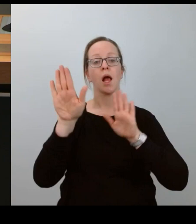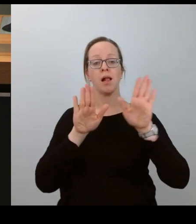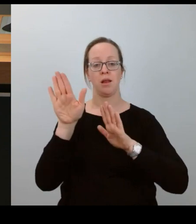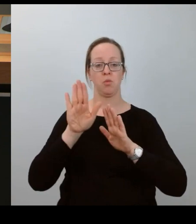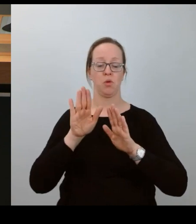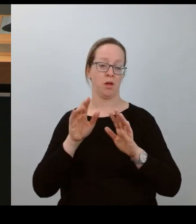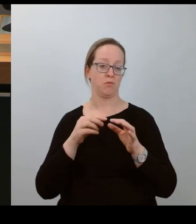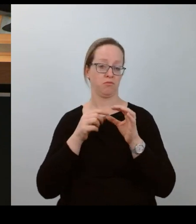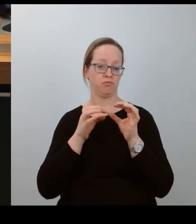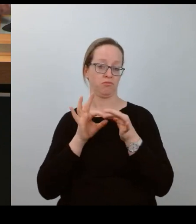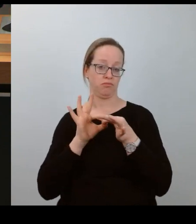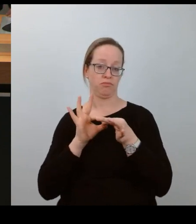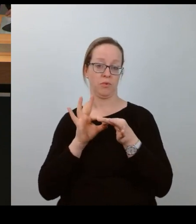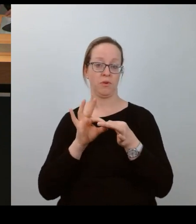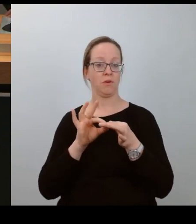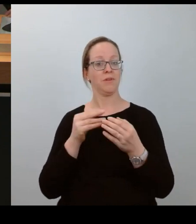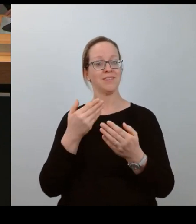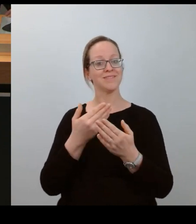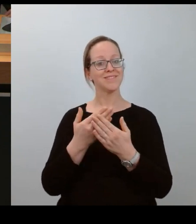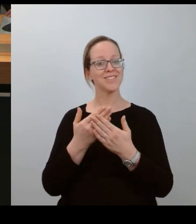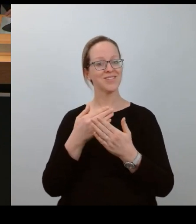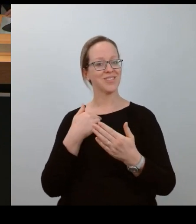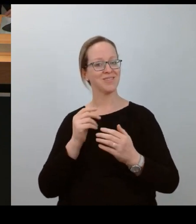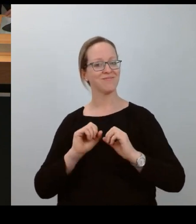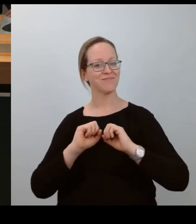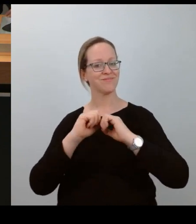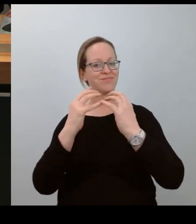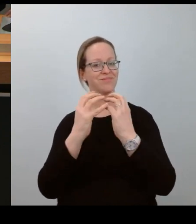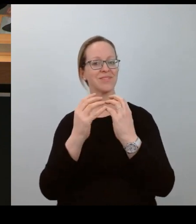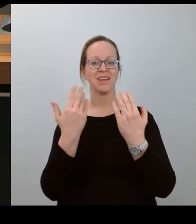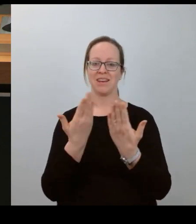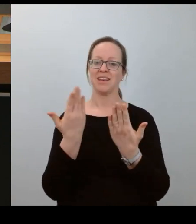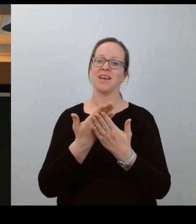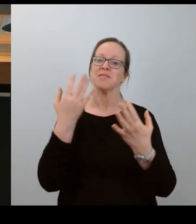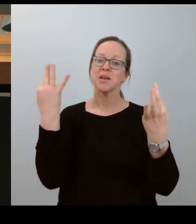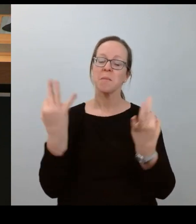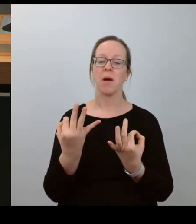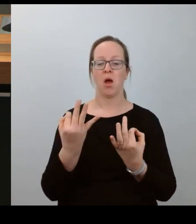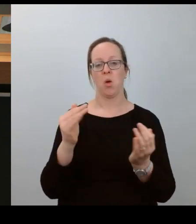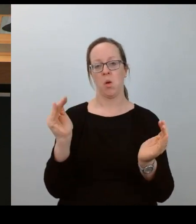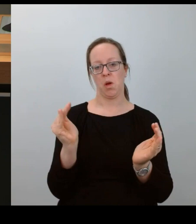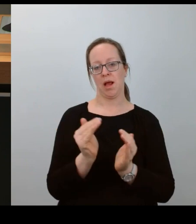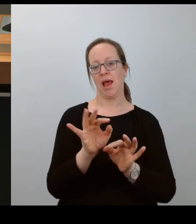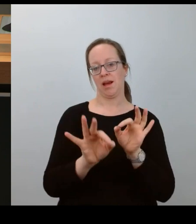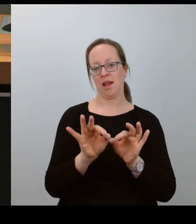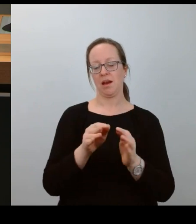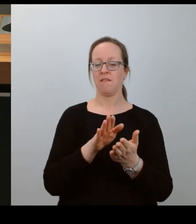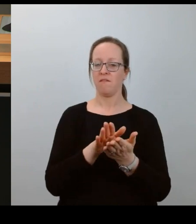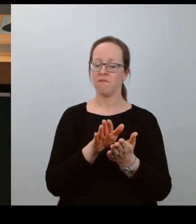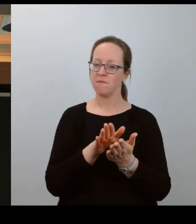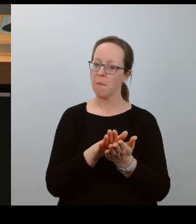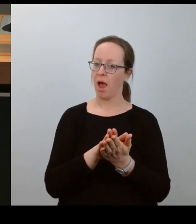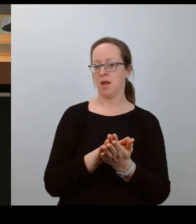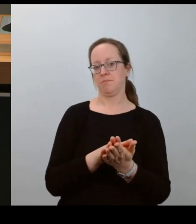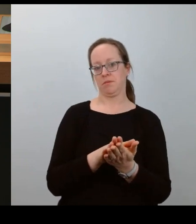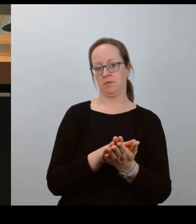In der heutigen Zeit, wo wir über den Klimawandel sprechen, ist es mehr denn je wichtig, dass wir